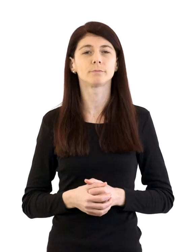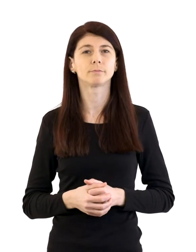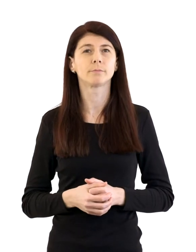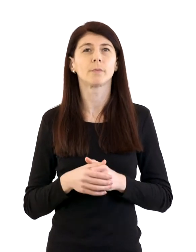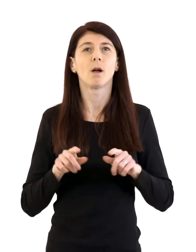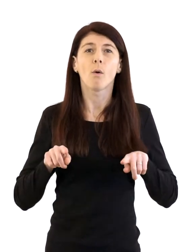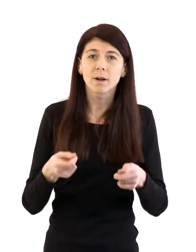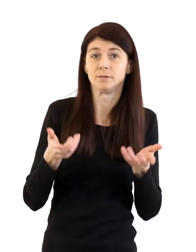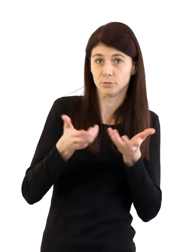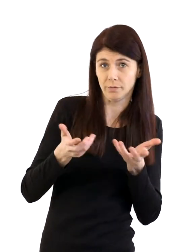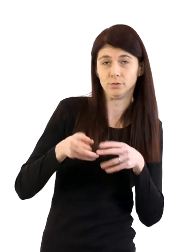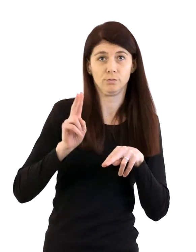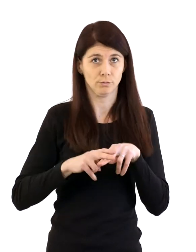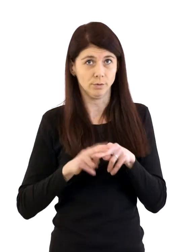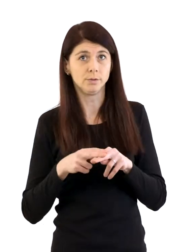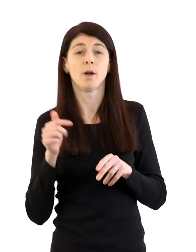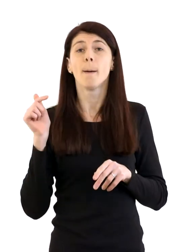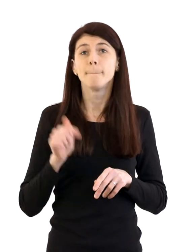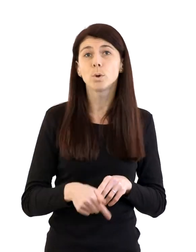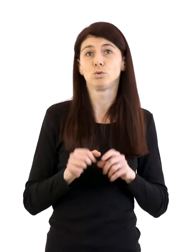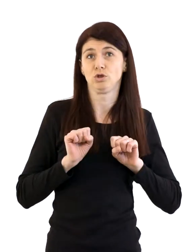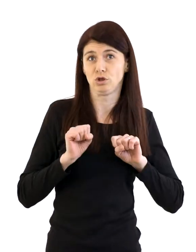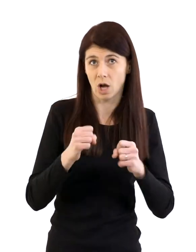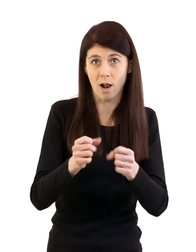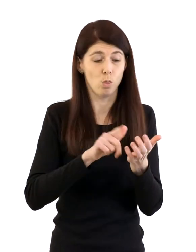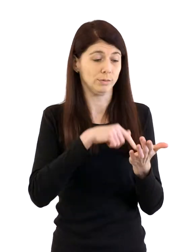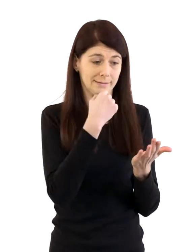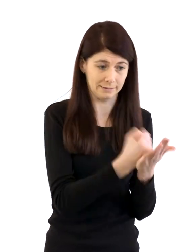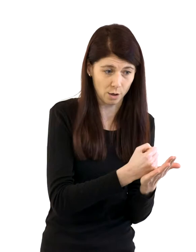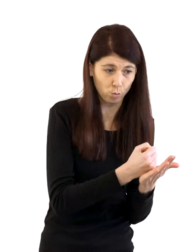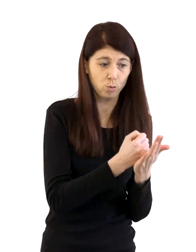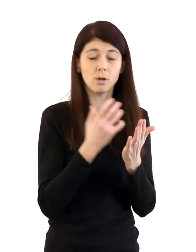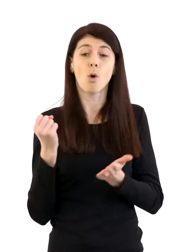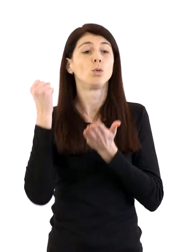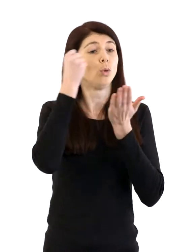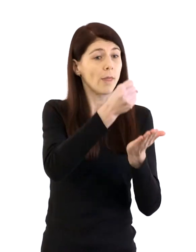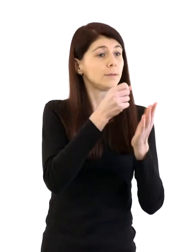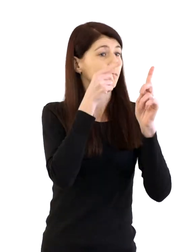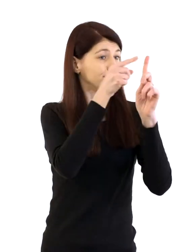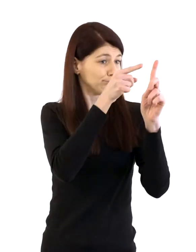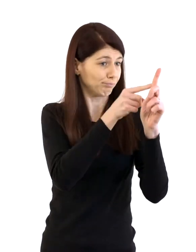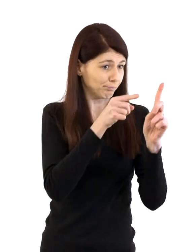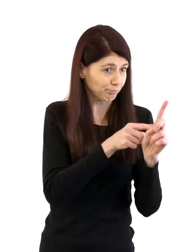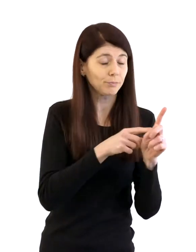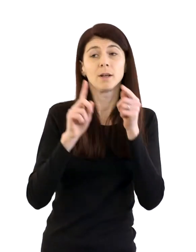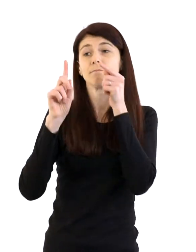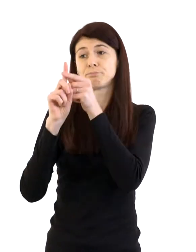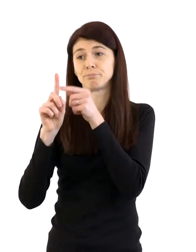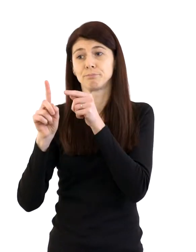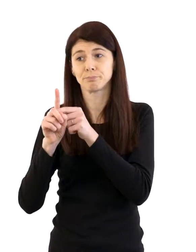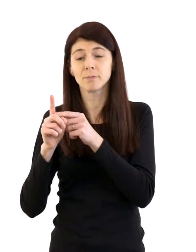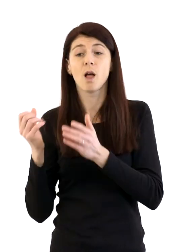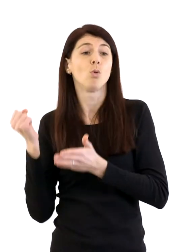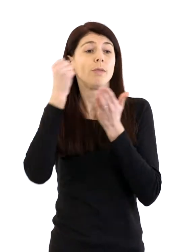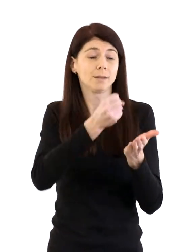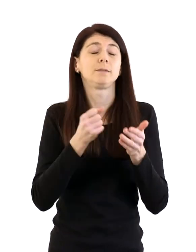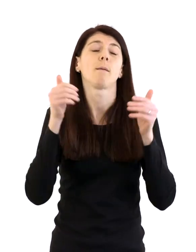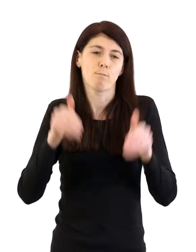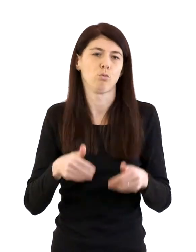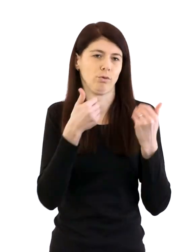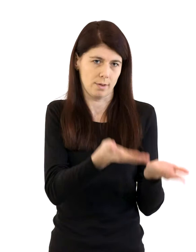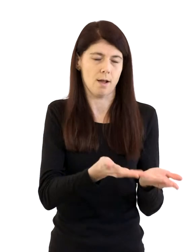Najczęściej organizacja musi mieć działalność statutową zgodną z celem dotacji,